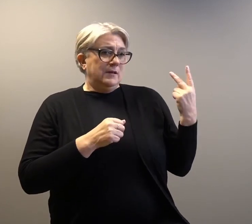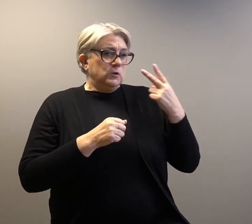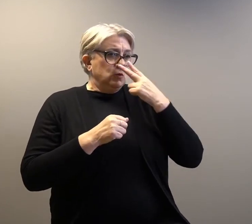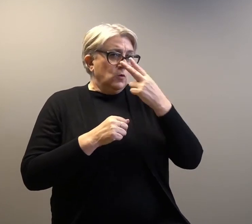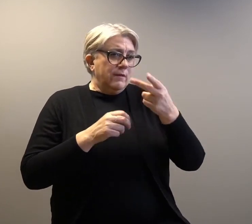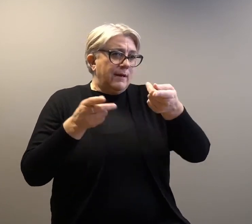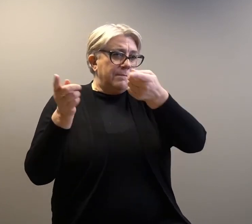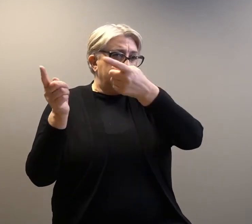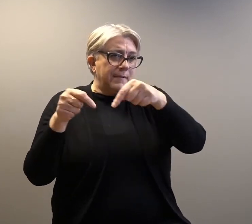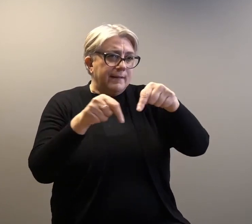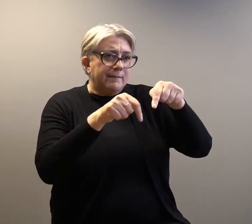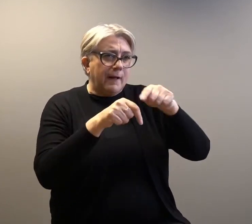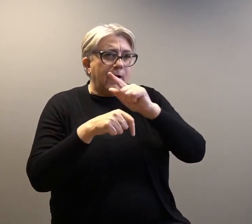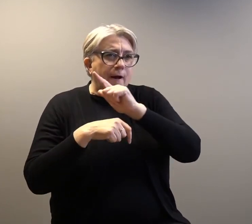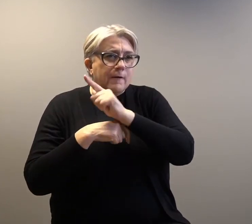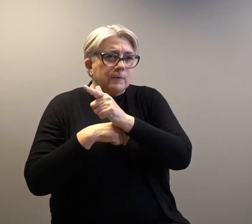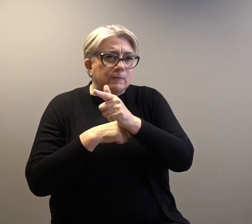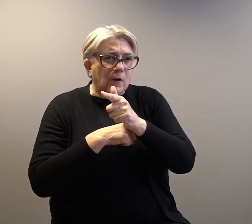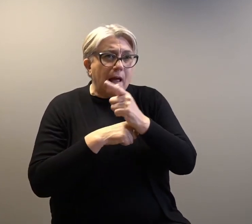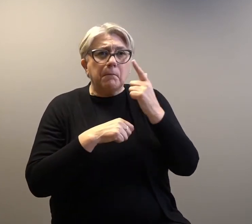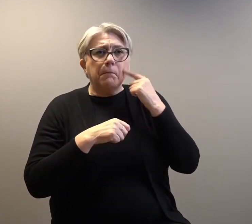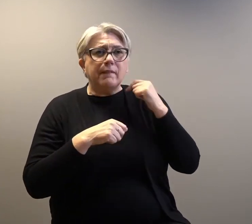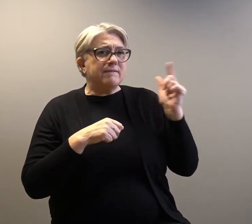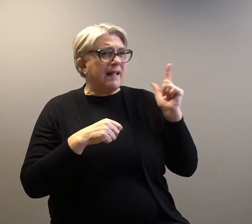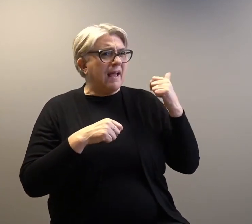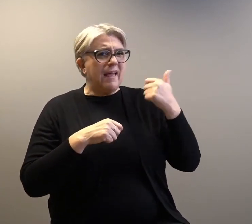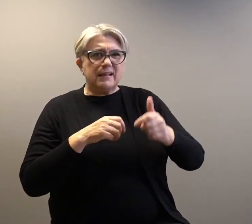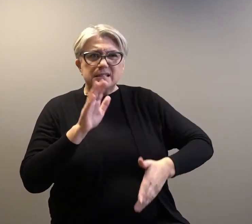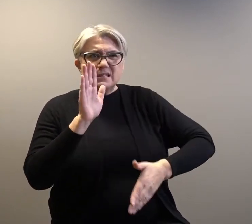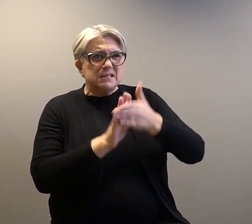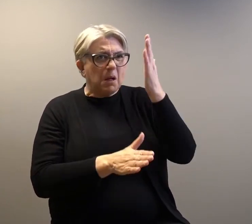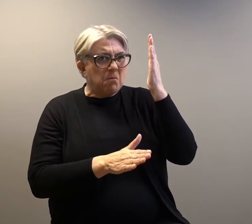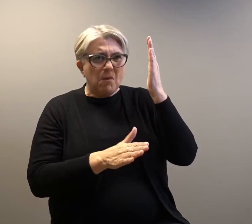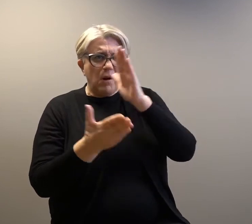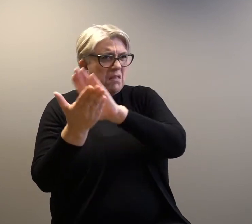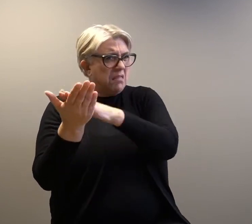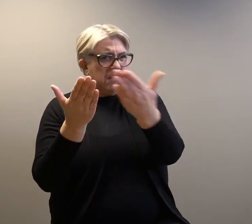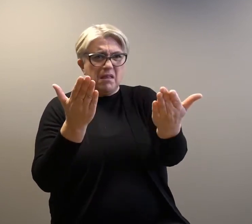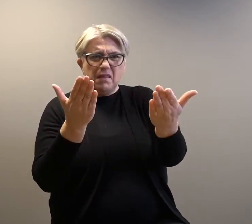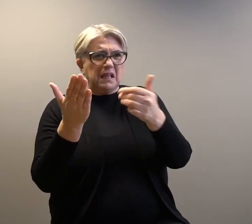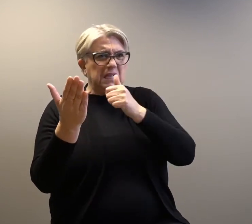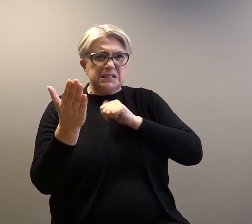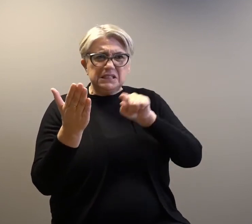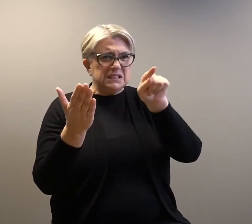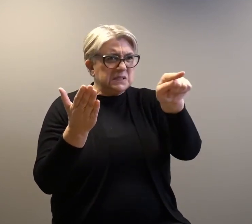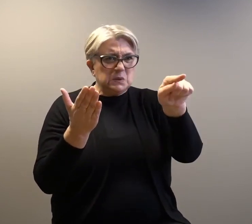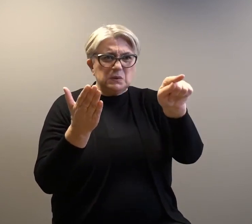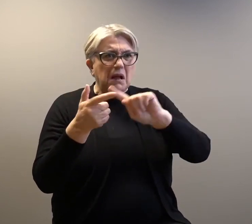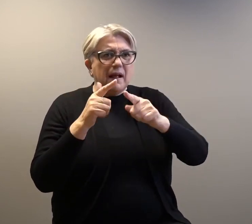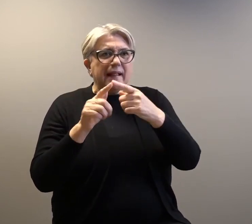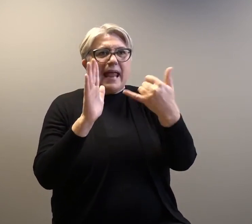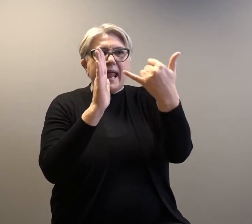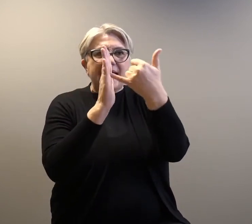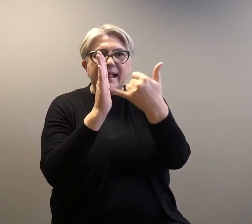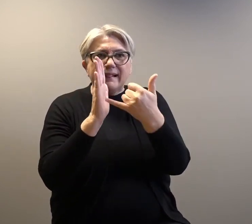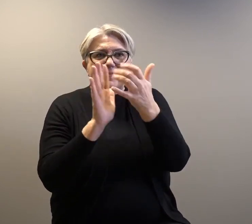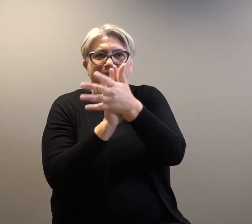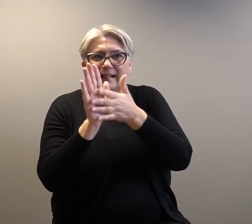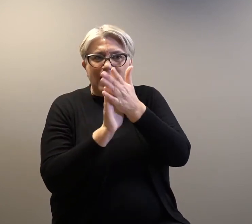Við skoðuðum myndböndin aftur ef við vorum ósammála um þýðingu á íslensku eða innihald tákna.